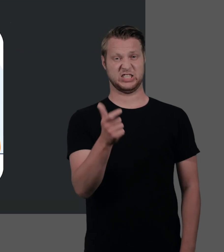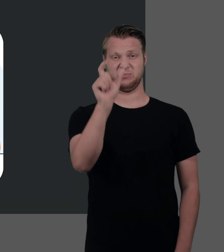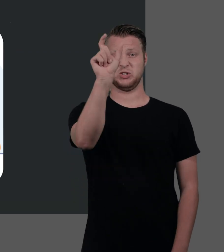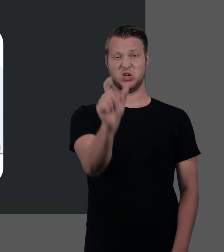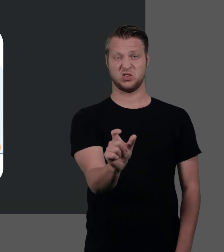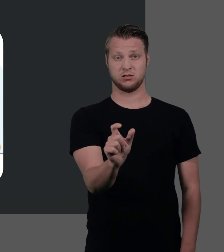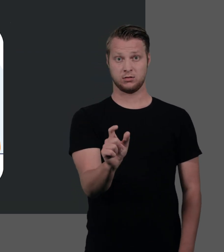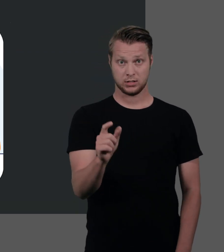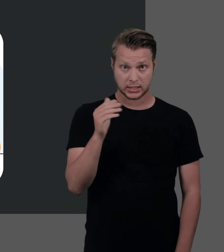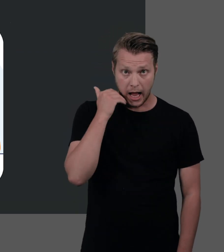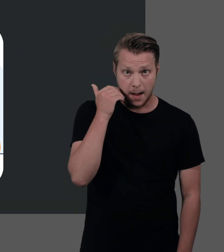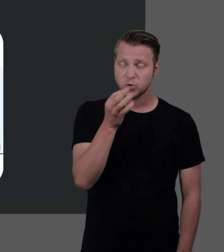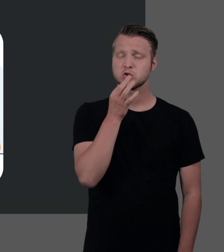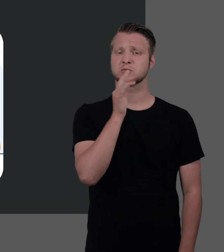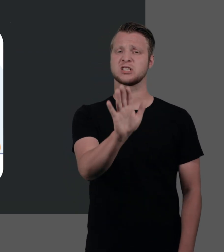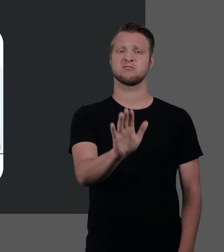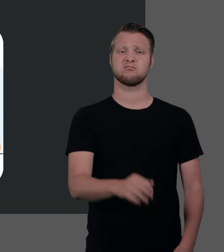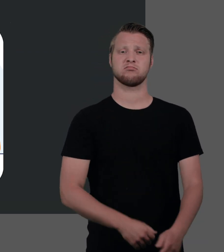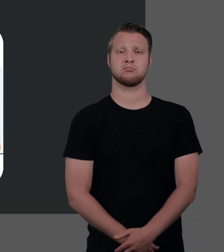Wees de nieuweling (en schaam je hier niet voor)